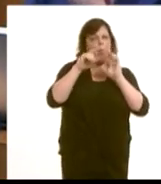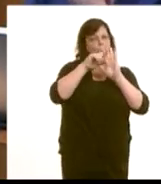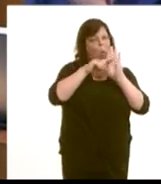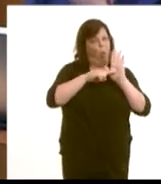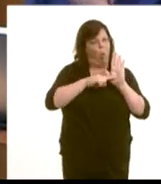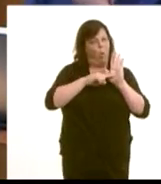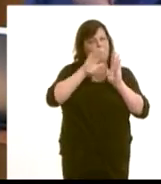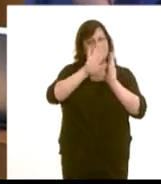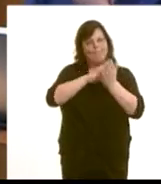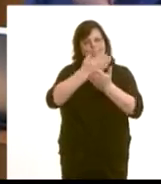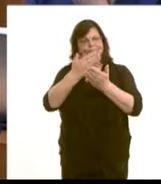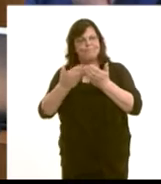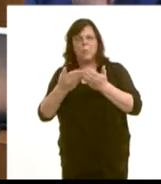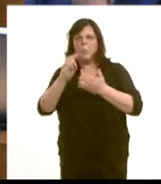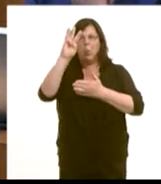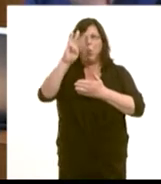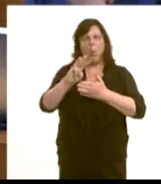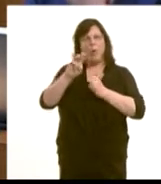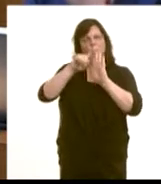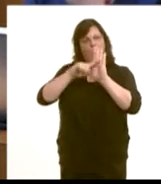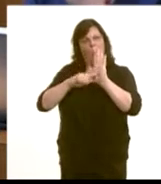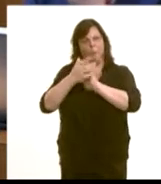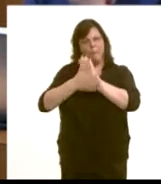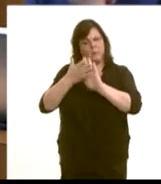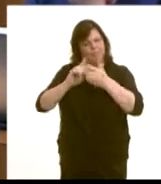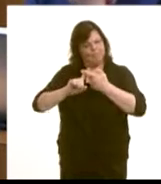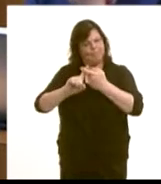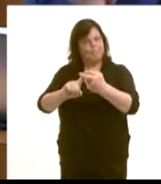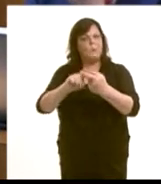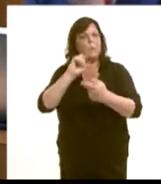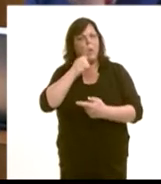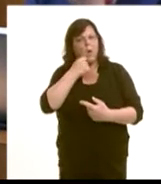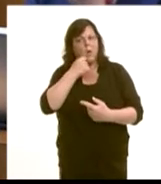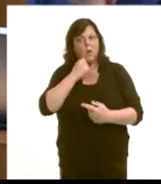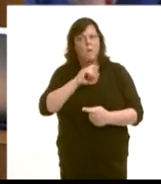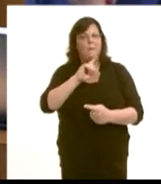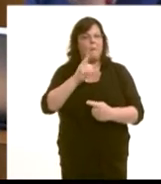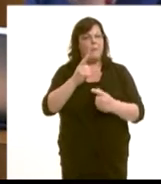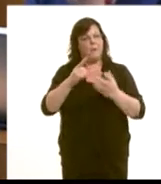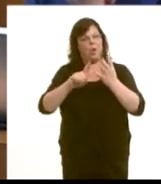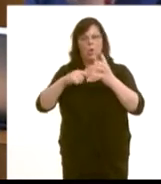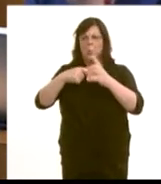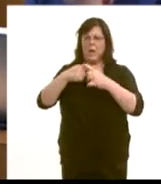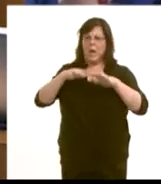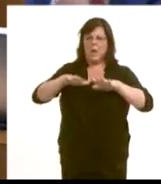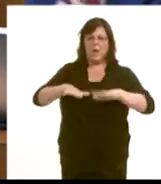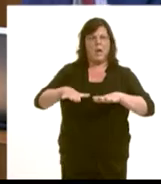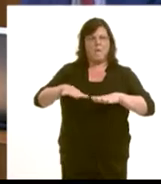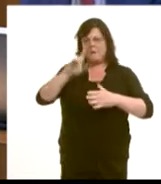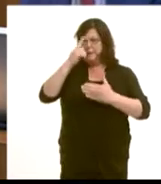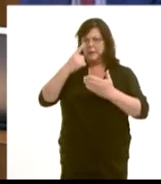Carwyn Jones: Maen nhwín dal i barhau, wrth gofioír ffaith bod y gyfraith amgylcheddol